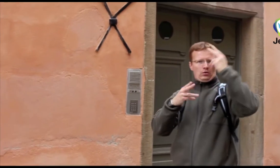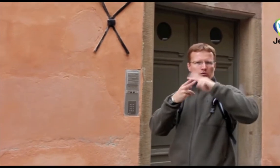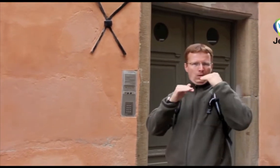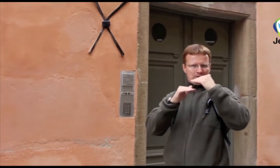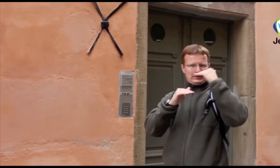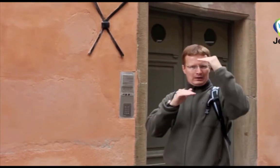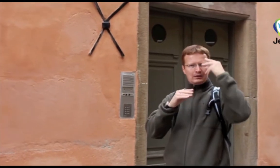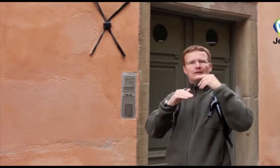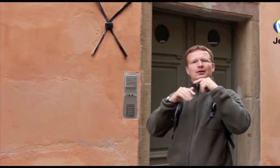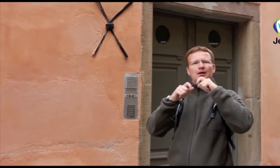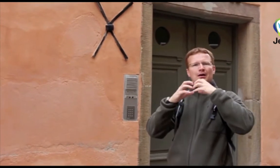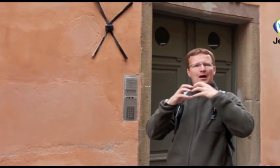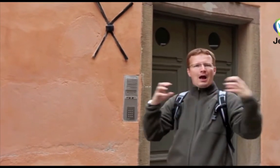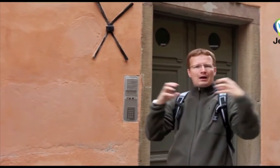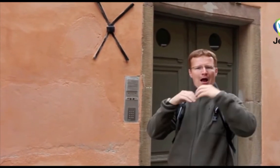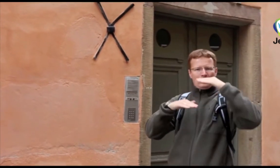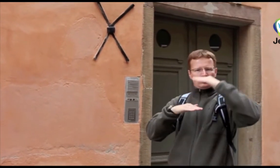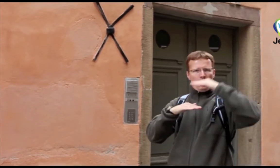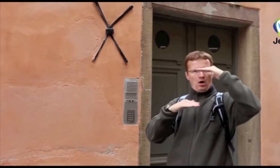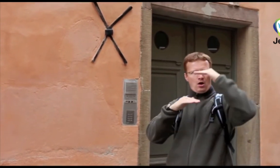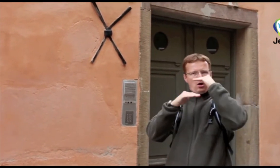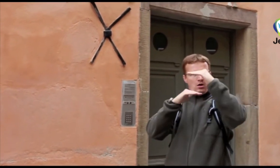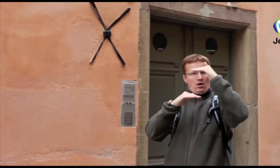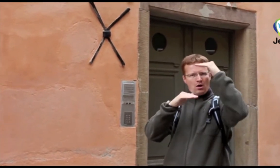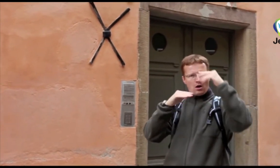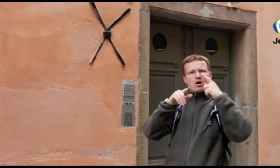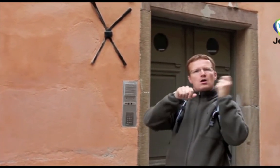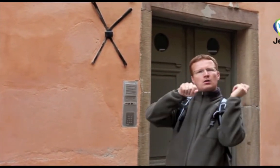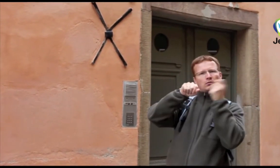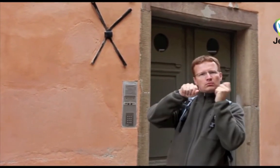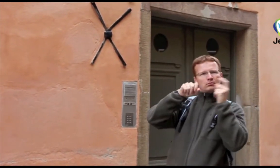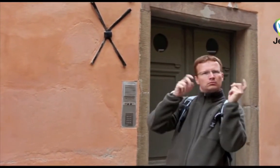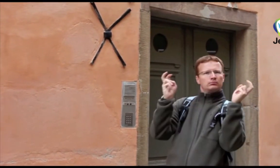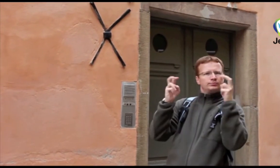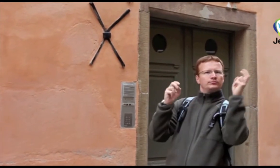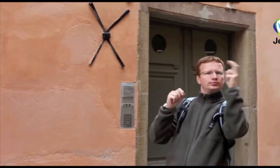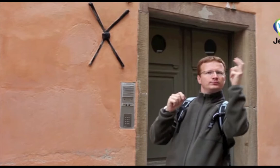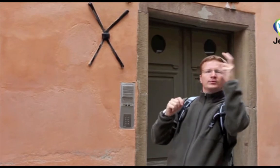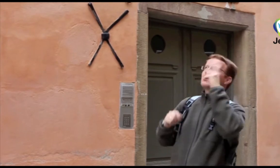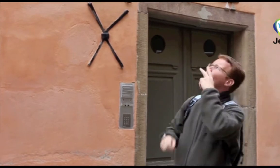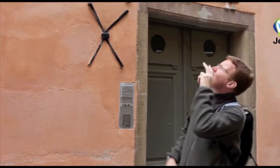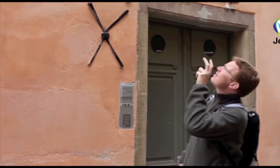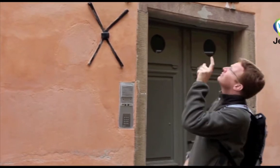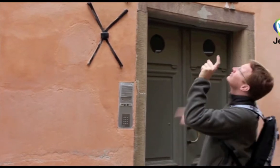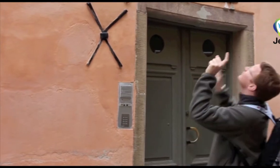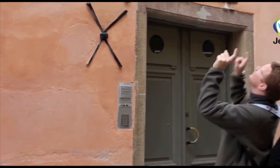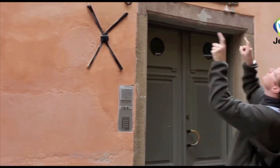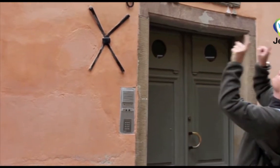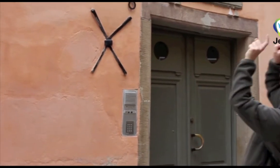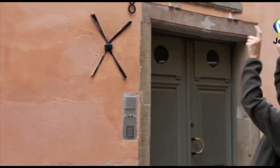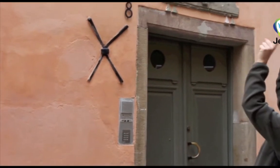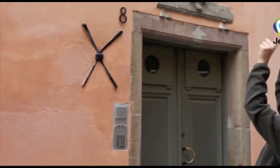Épületszintenként gerendák vannak, amik vasszögekkel vannak rögzítve. A falán látszik a sok rögzítő.